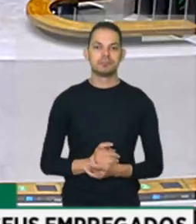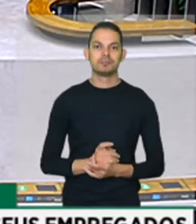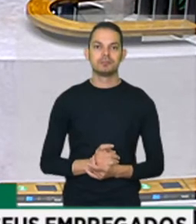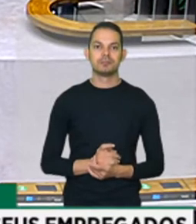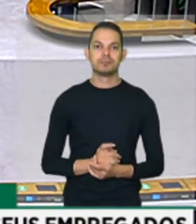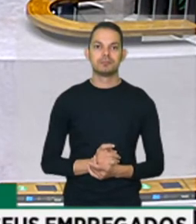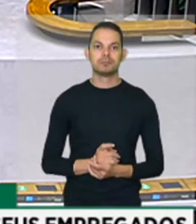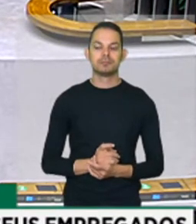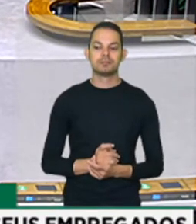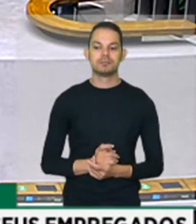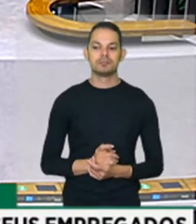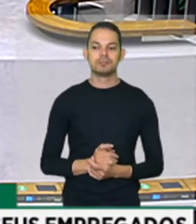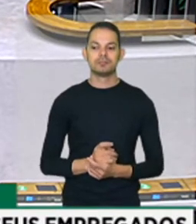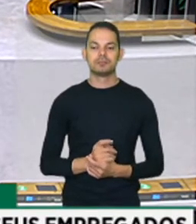[PRESIDENTE]: OBRIGADO, PCDOB?